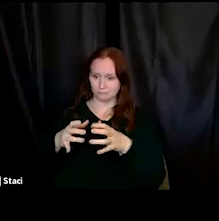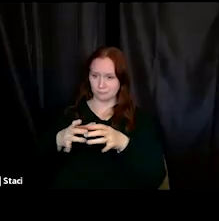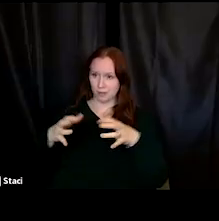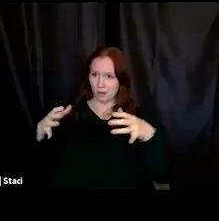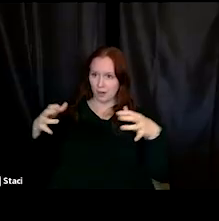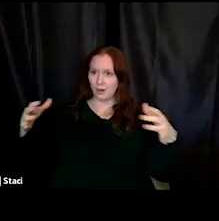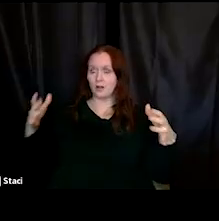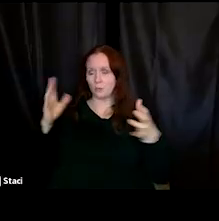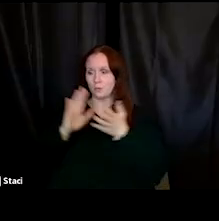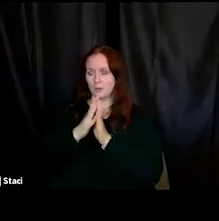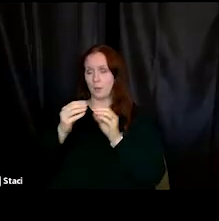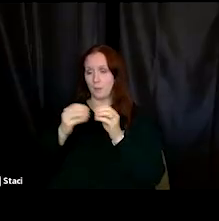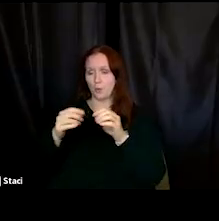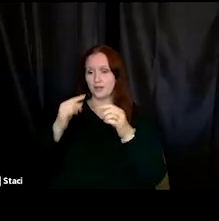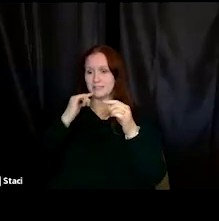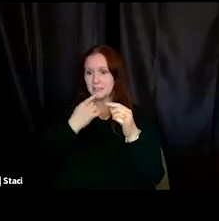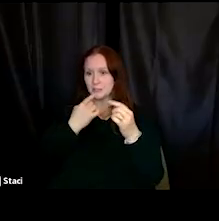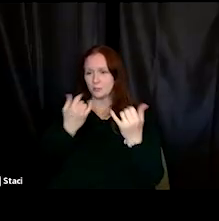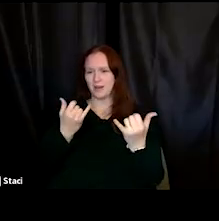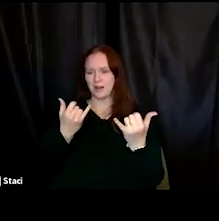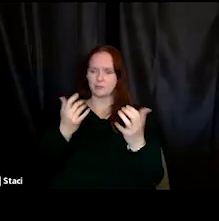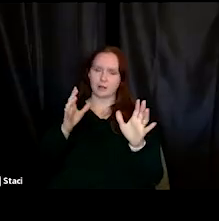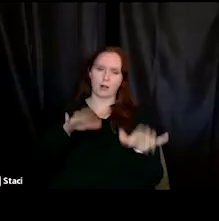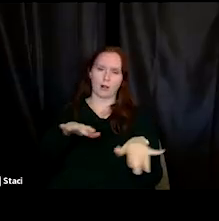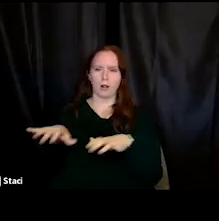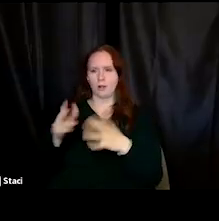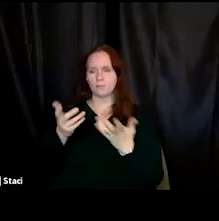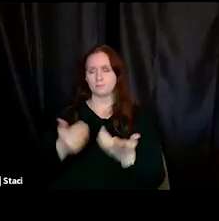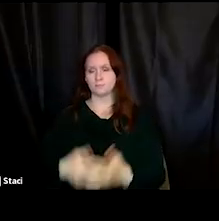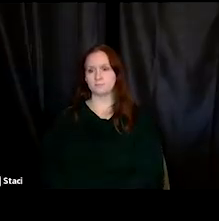o tres semanas. ¿Necesito hacer otro...